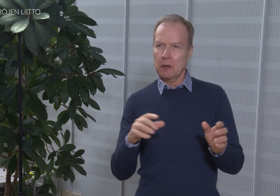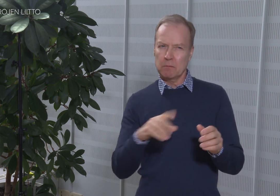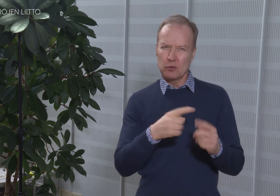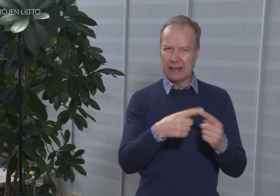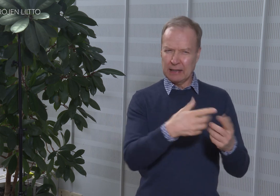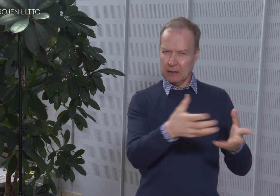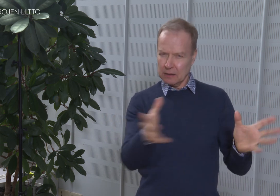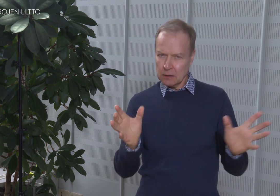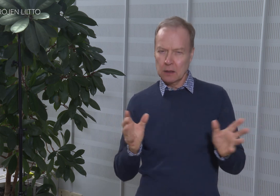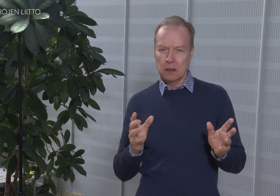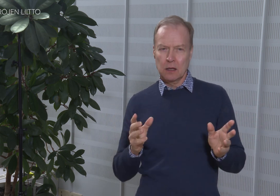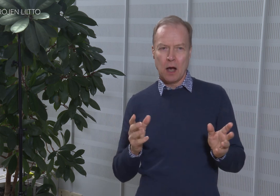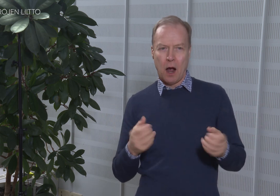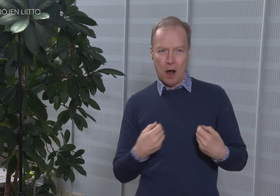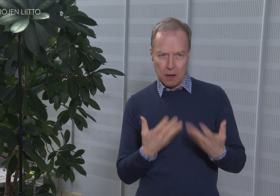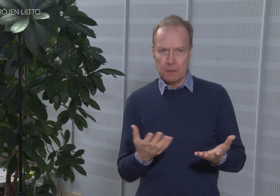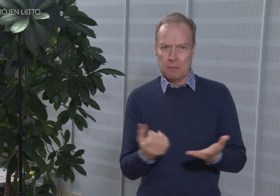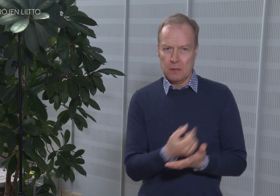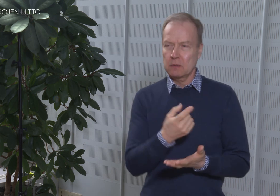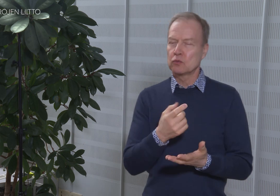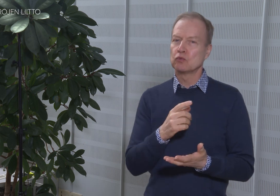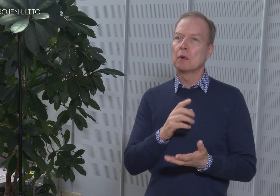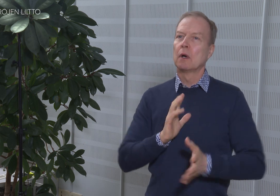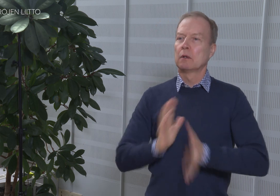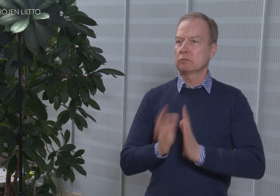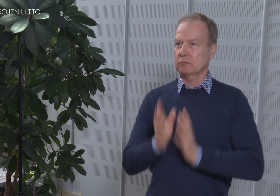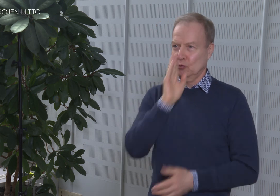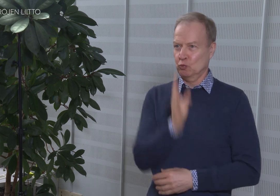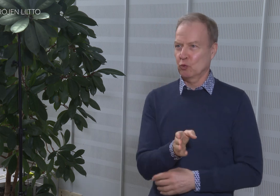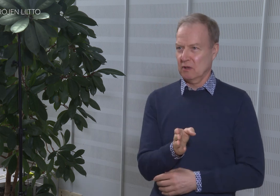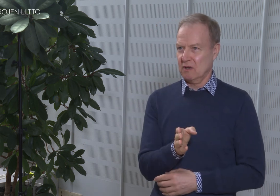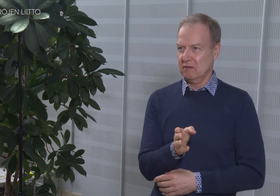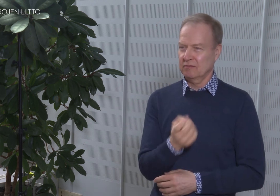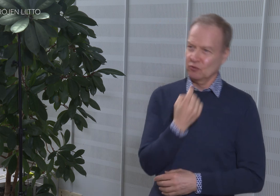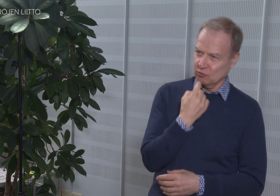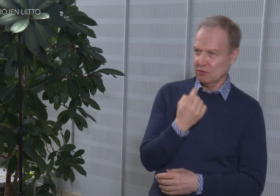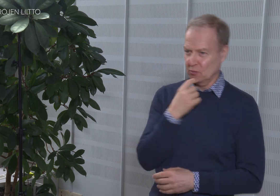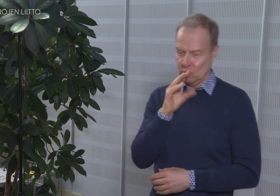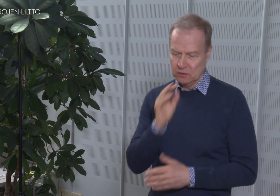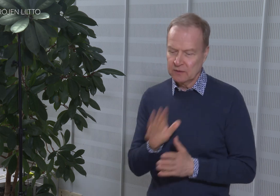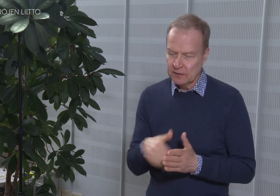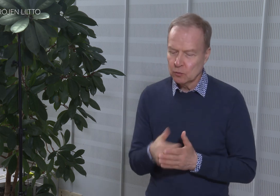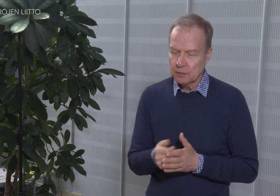ajoittain myös suoraan kotimaisilla viittomakielillä.